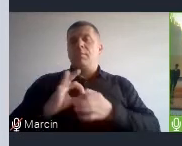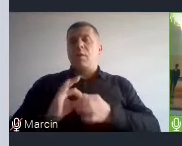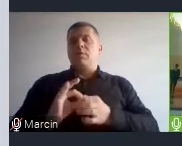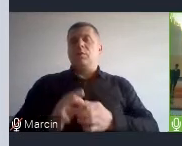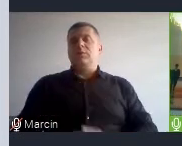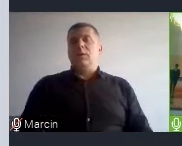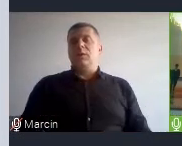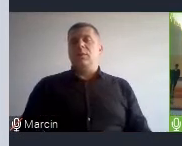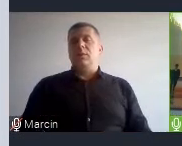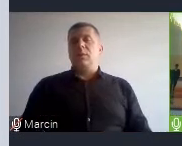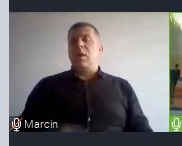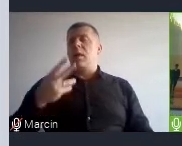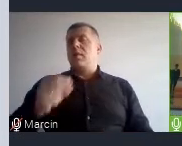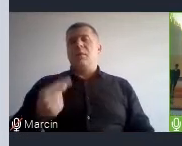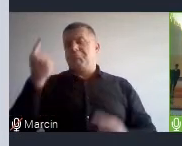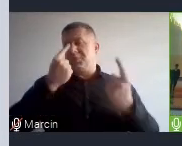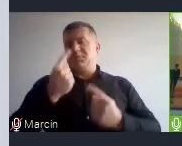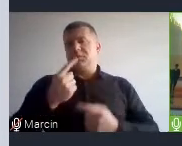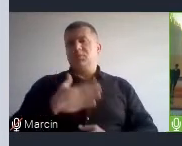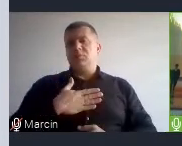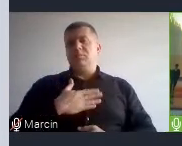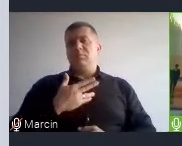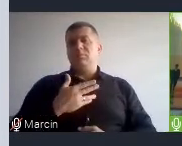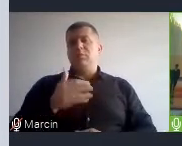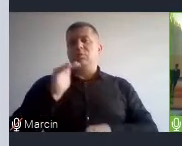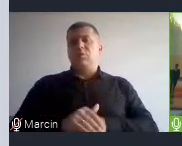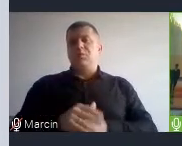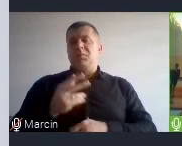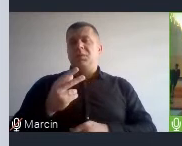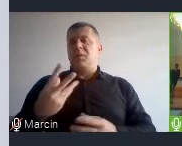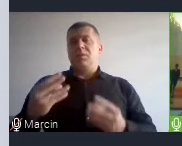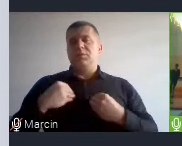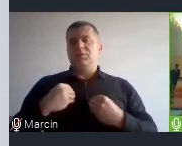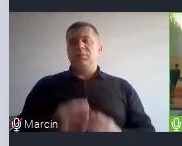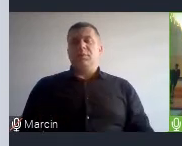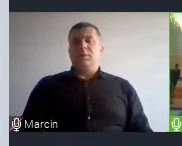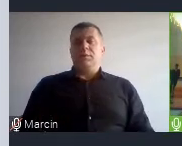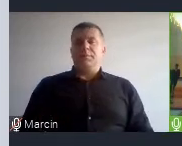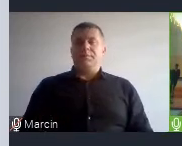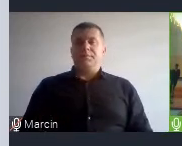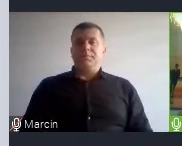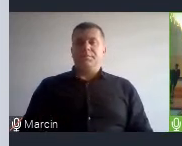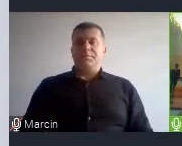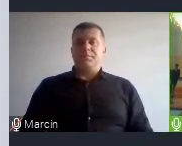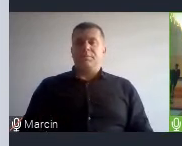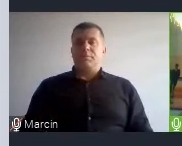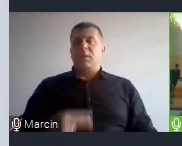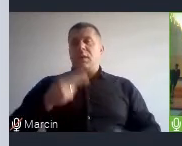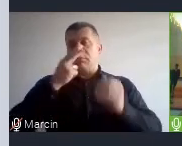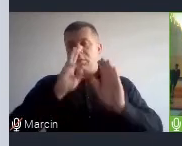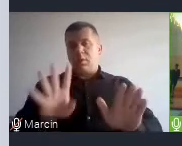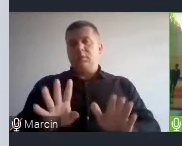a nie spodziewam się, żeby taką zgodę uzyskała. Pokazuję Państwu w takim razie taryfikator korekt.